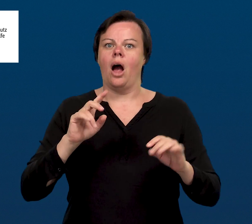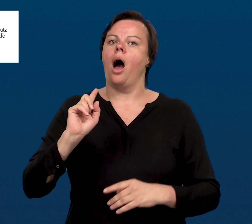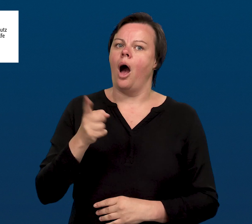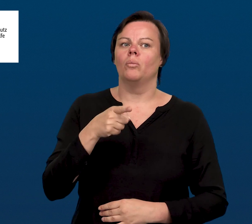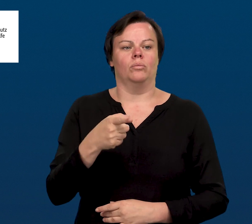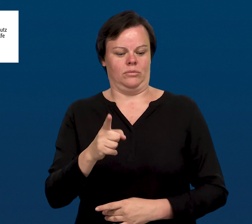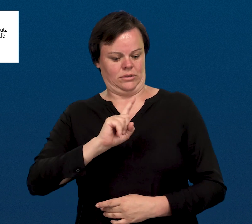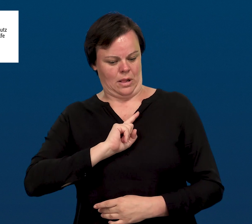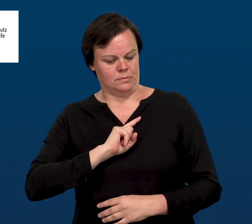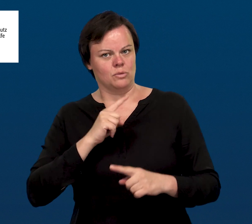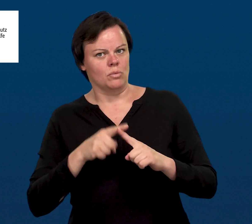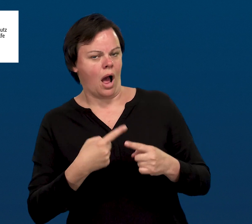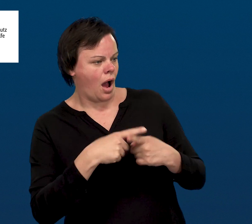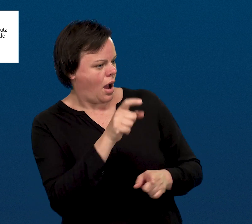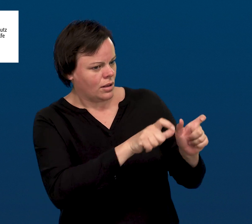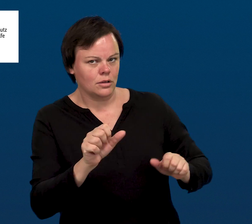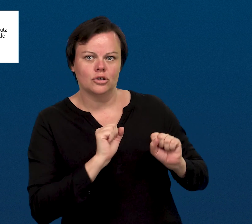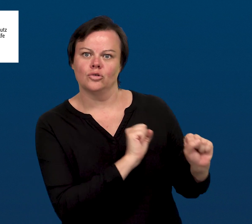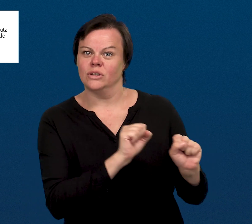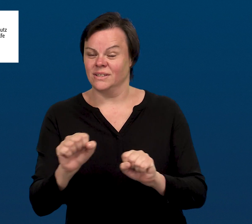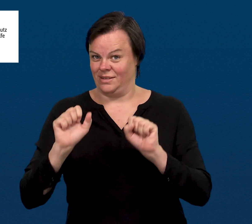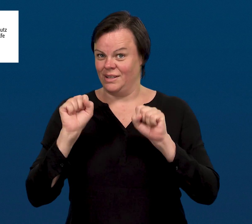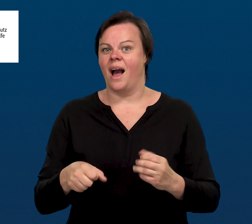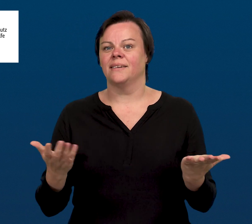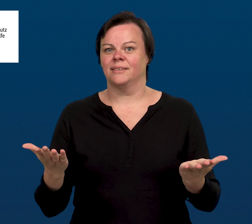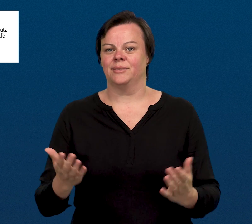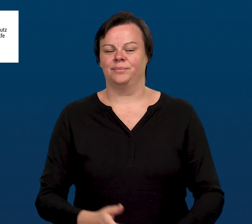und sich und andere schützen.